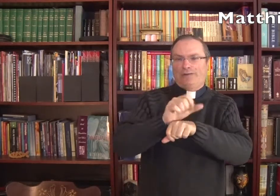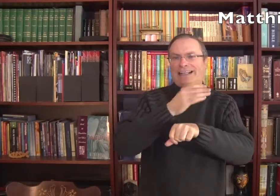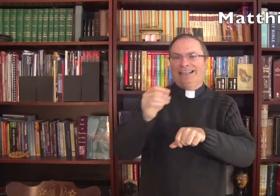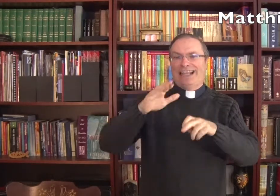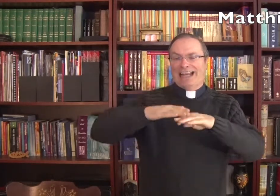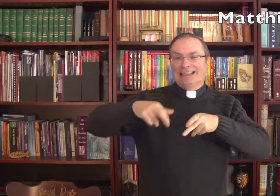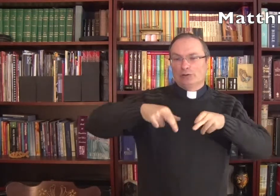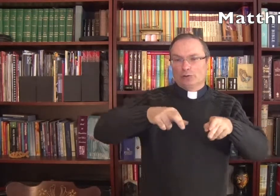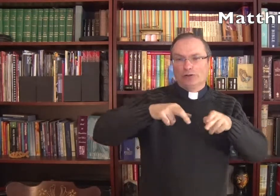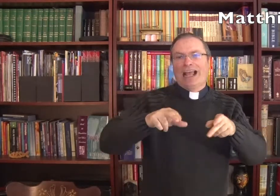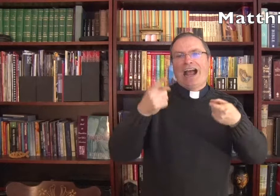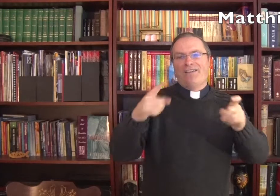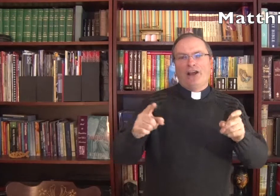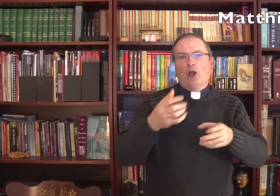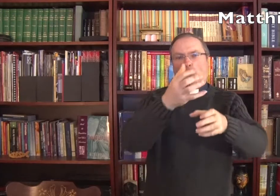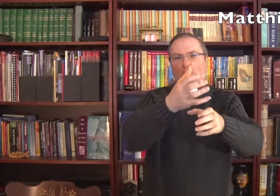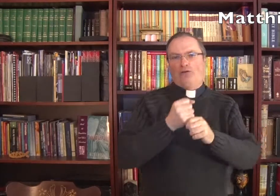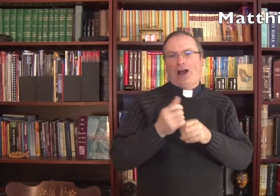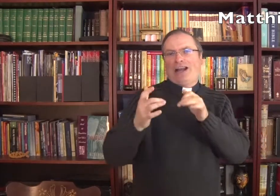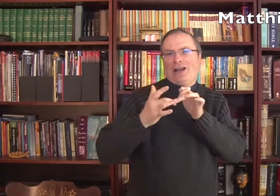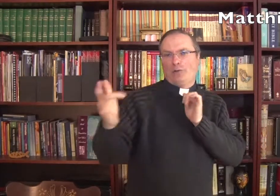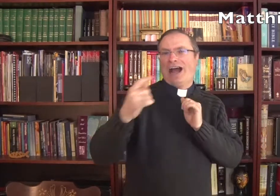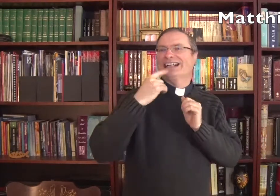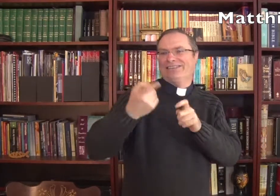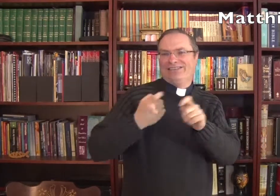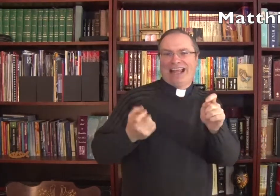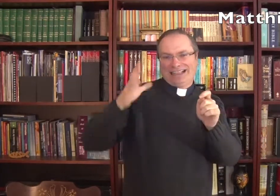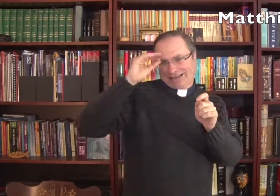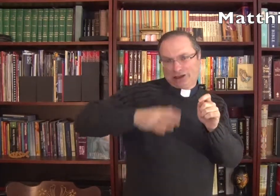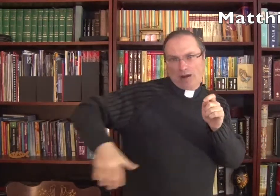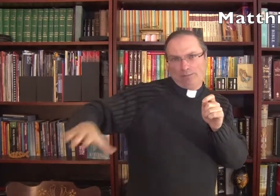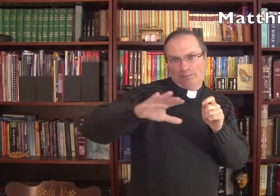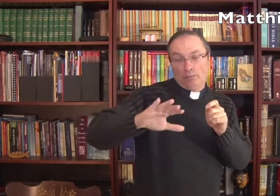et dans les rues afin de recevoir la gloire qui vient des hommes.